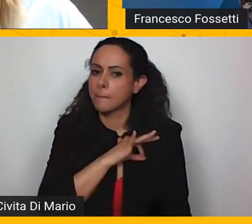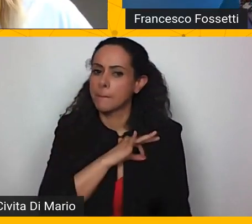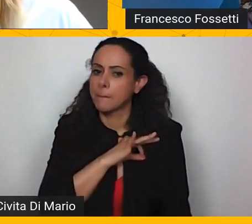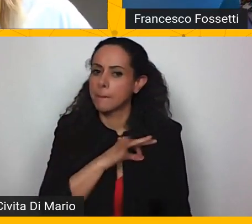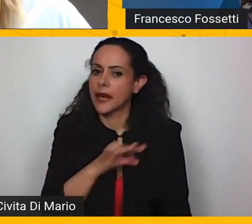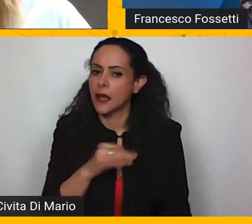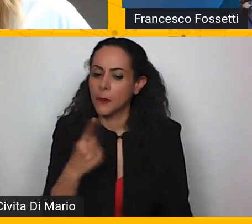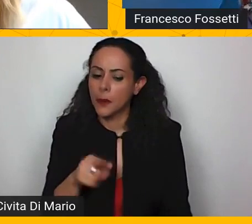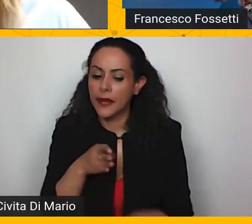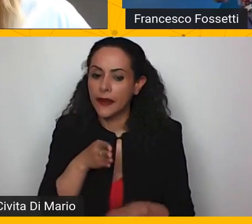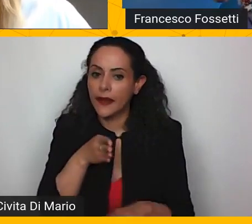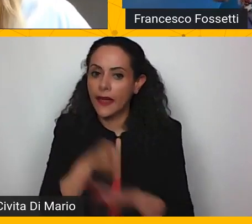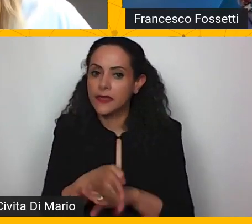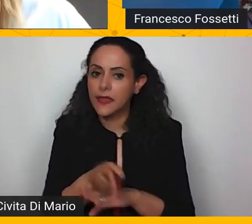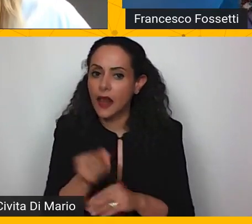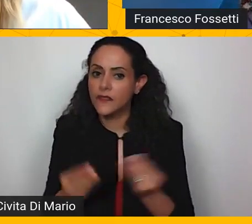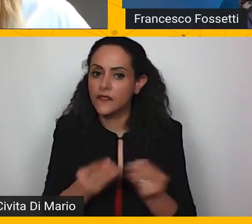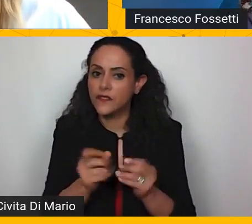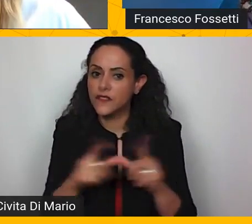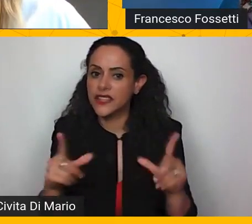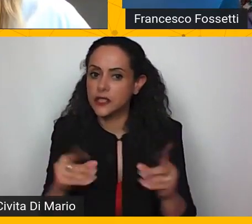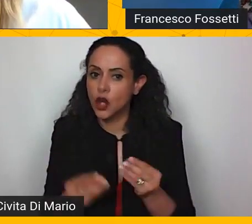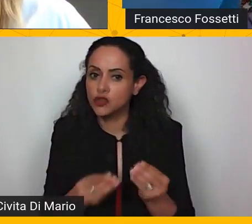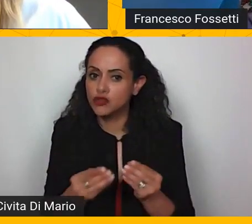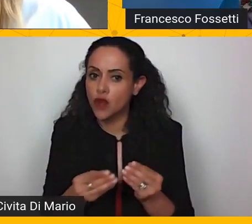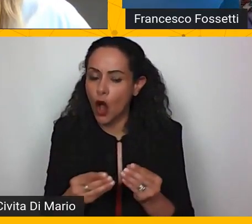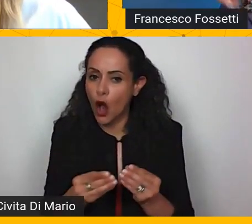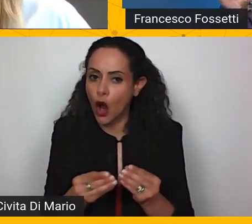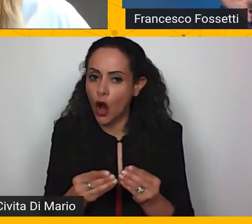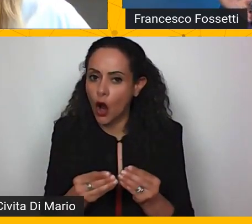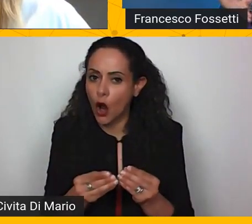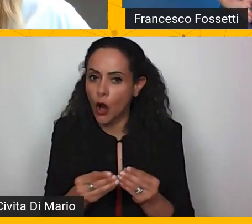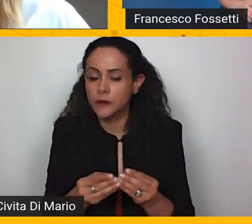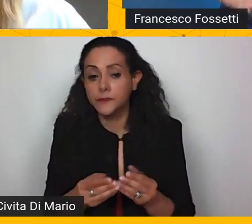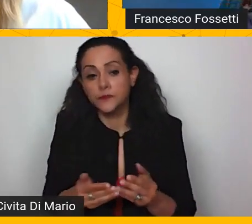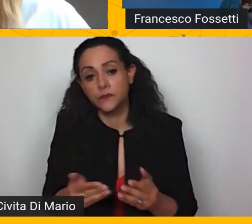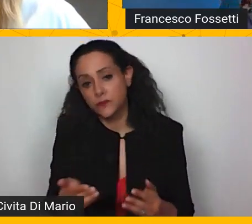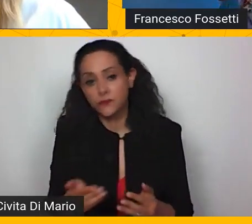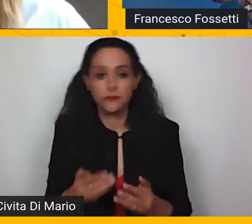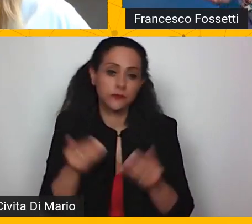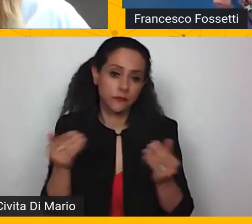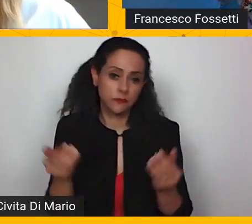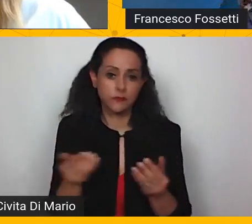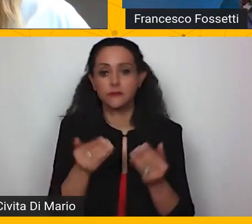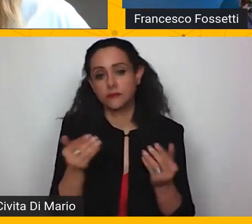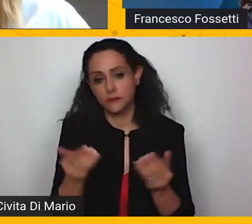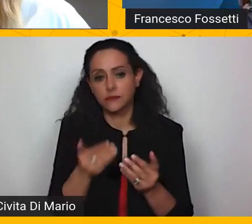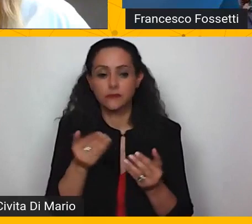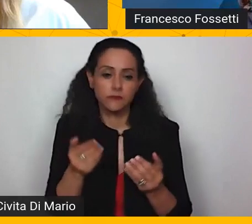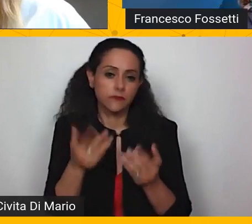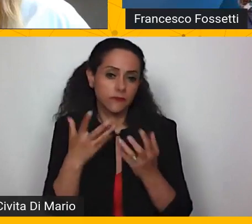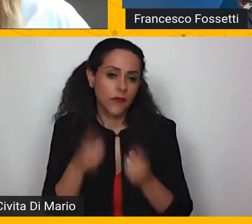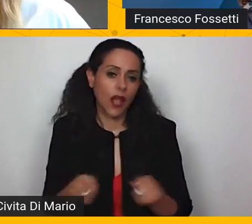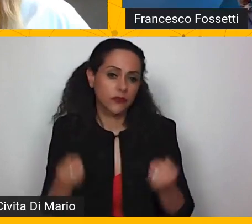diciamo come soglia d'ingresso in un videogioco eh eh può ecco